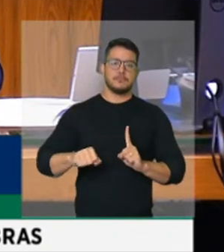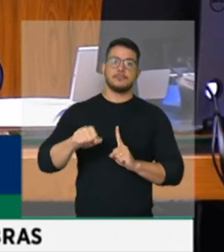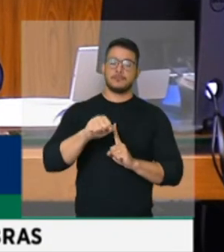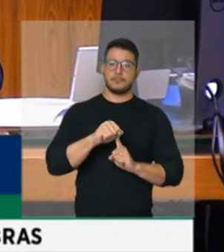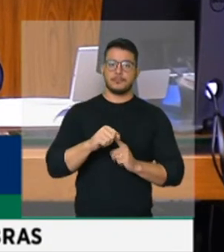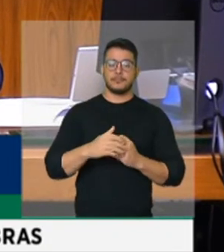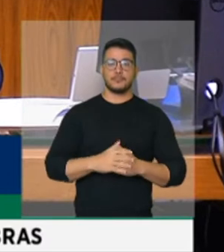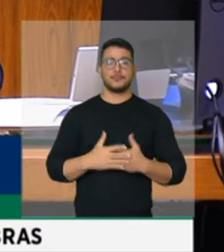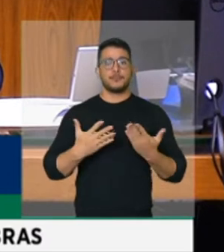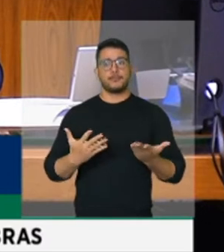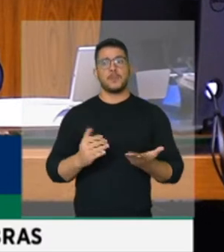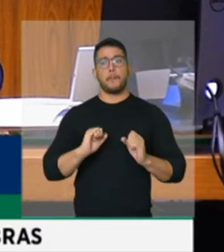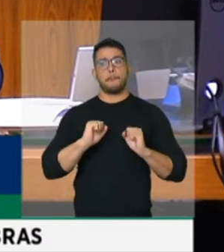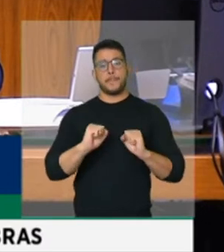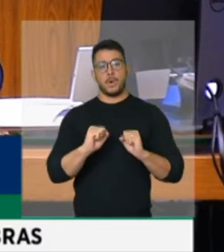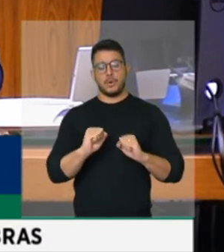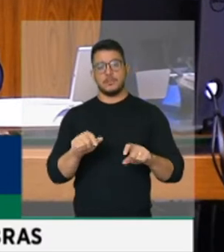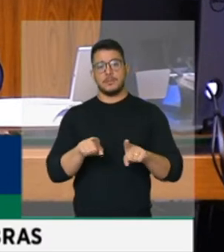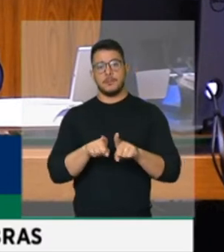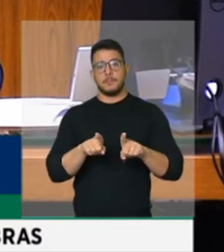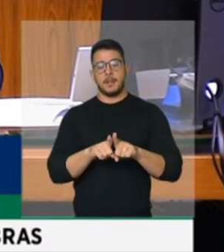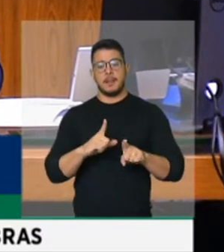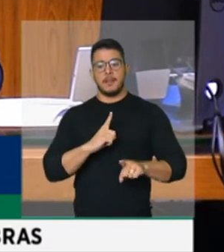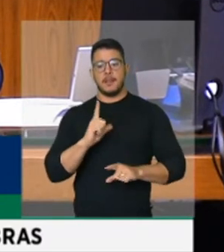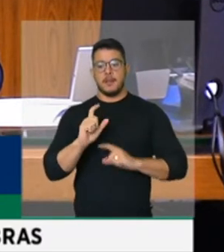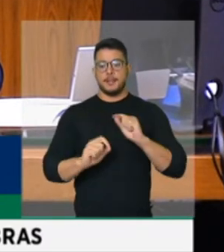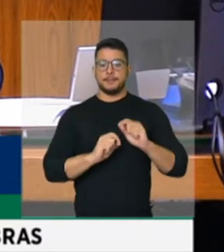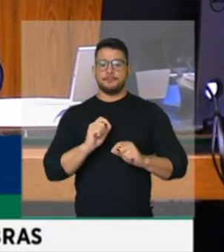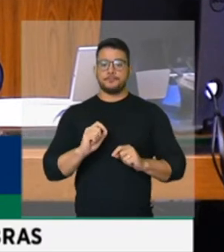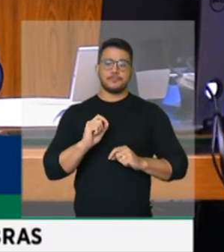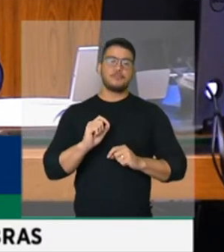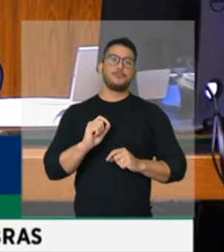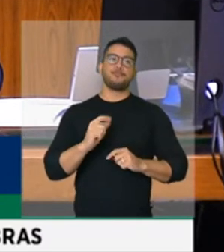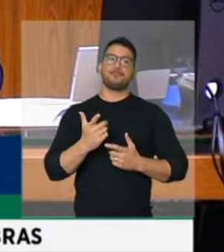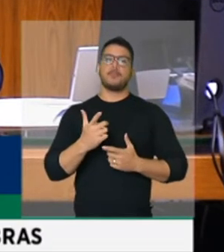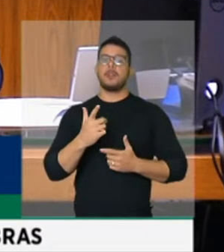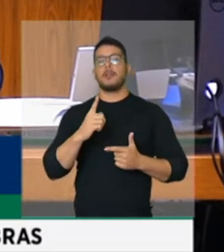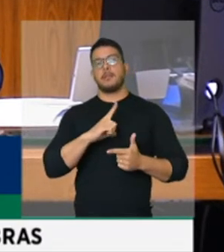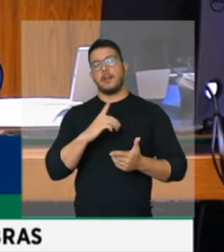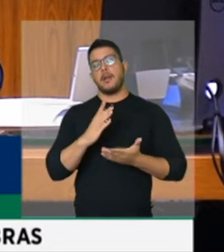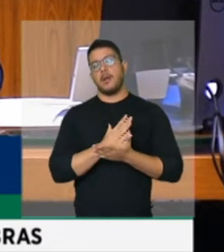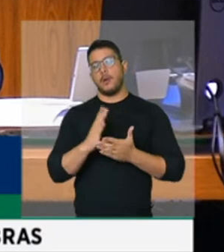PODE FICAR PRIVADA DE MEDIDAS LEGAIS URGENTES A PAR DA INSEGURANÇA JURÍDICA QUE PODE ADVIR DA NÃO APRECIAÇÃO DAS LEIS DE